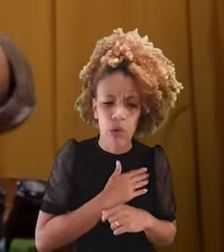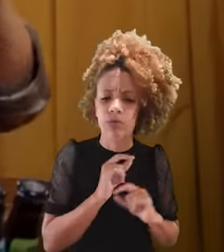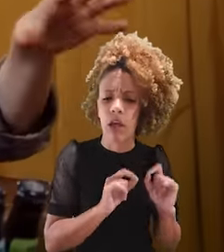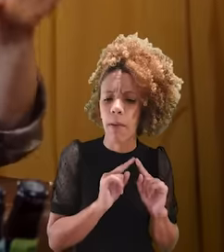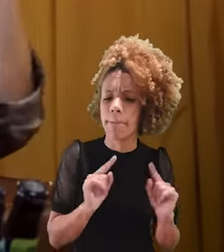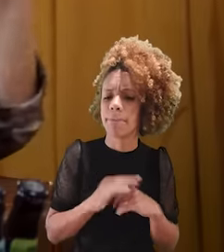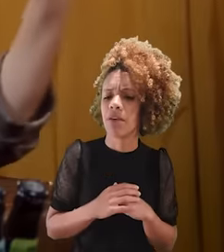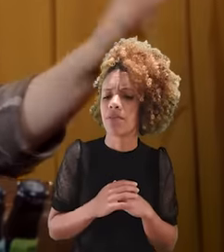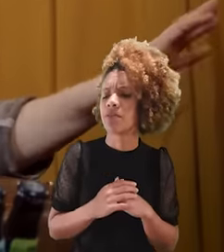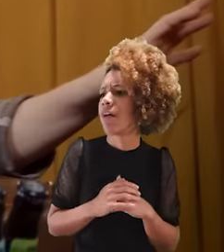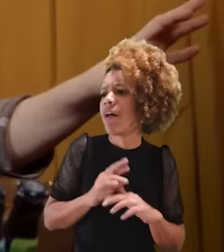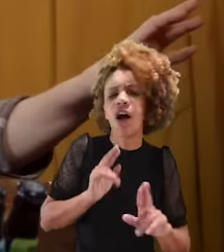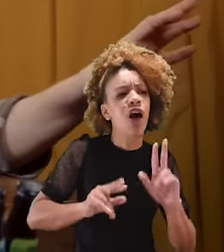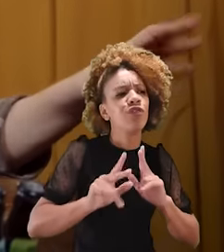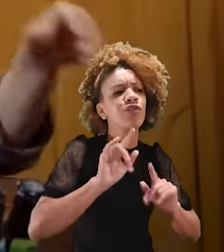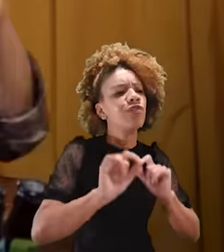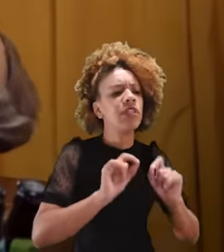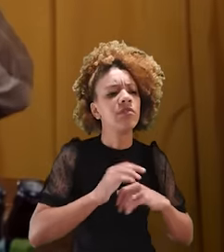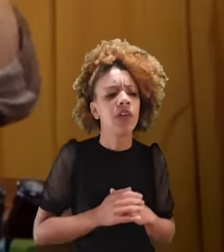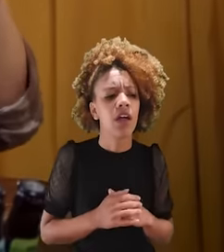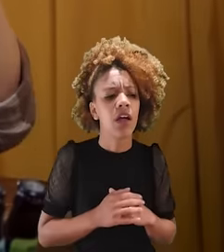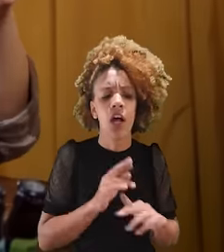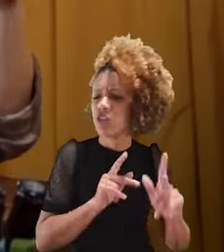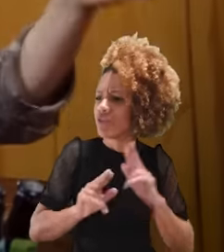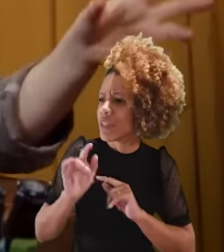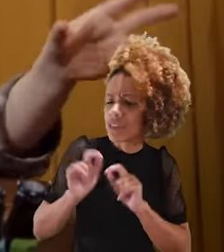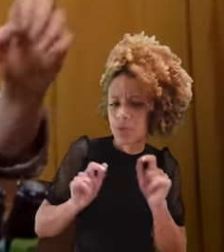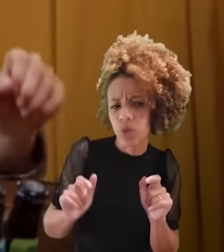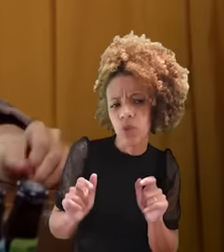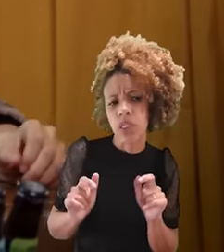que que qu você acha que é a sua diferença entre entre você e outras pessoas que não são seor ele